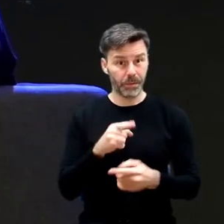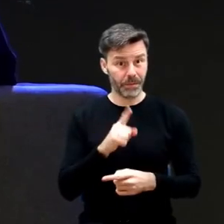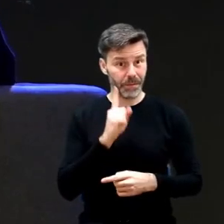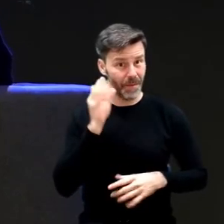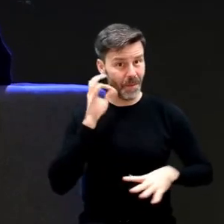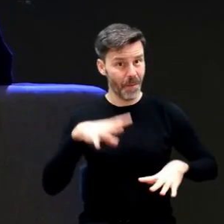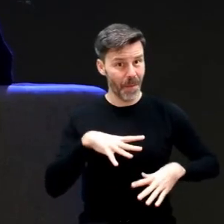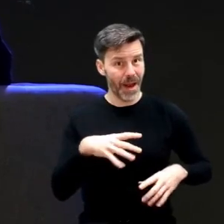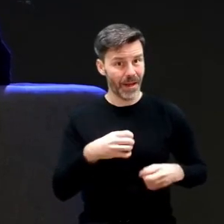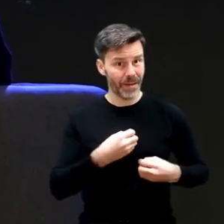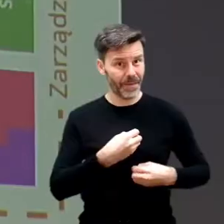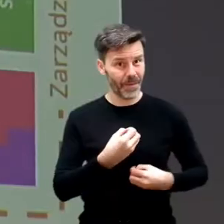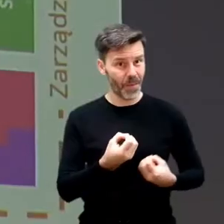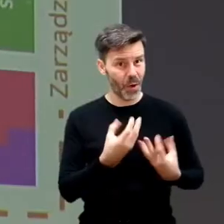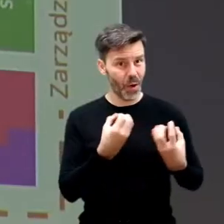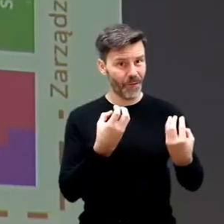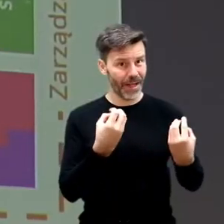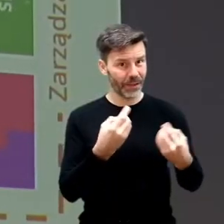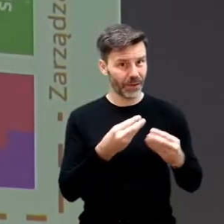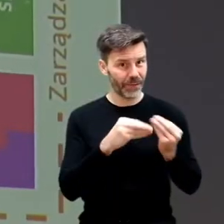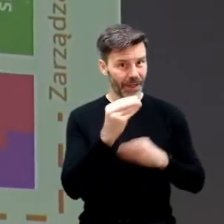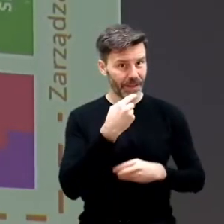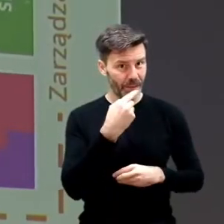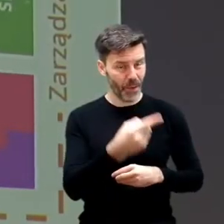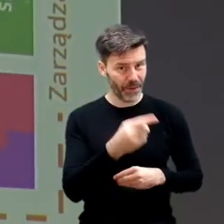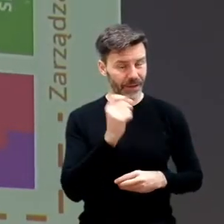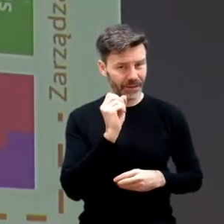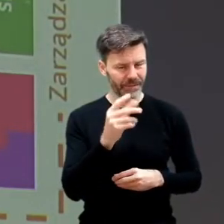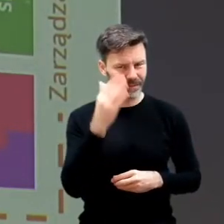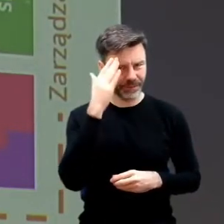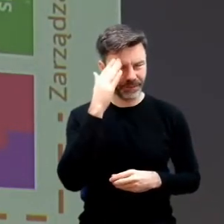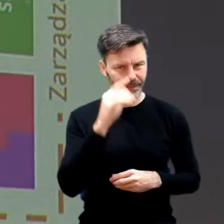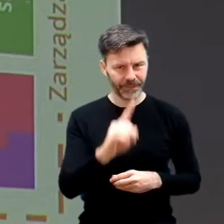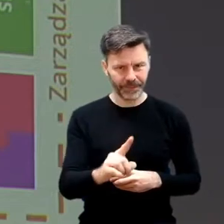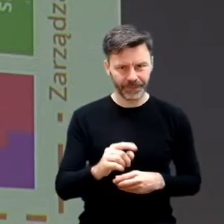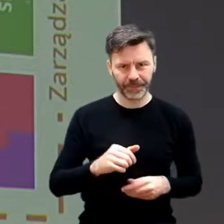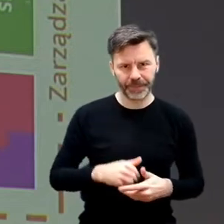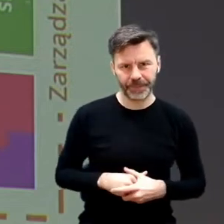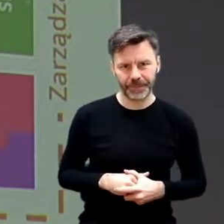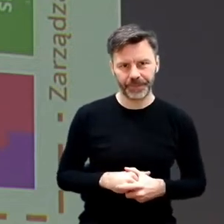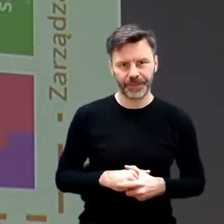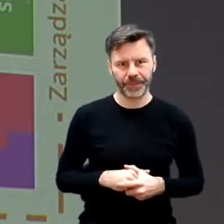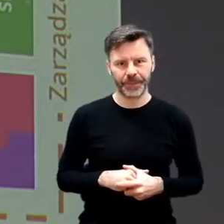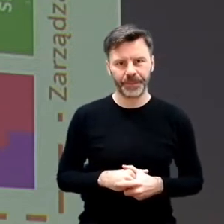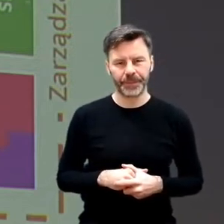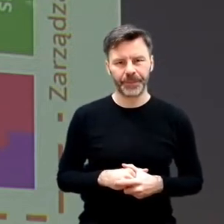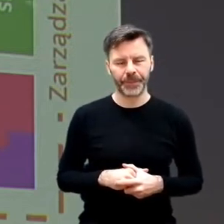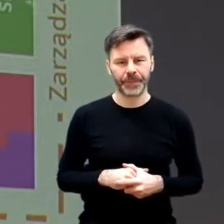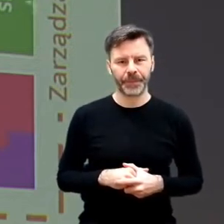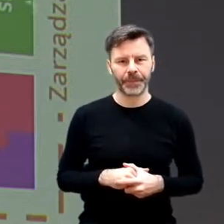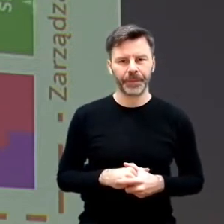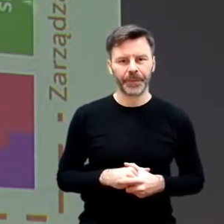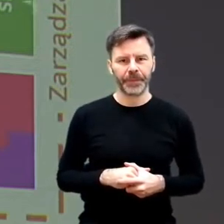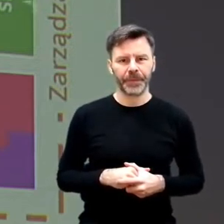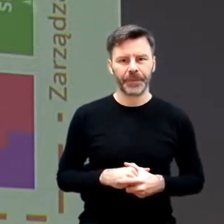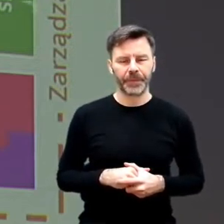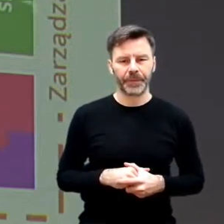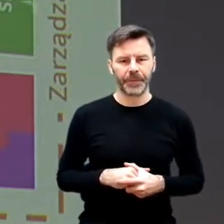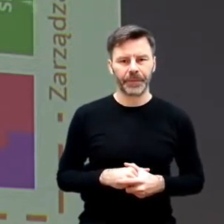z teorii wiemy, że jest jednak tym racją bytu każdego, de facto, nie jedyną, ale jednak racją bytu miasta.